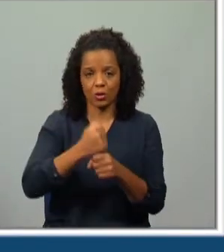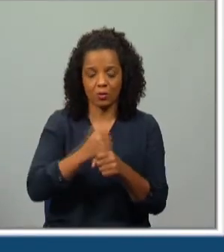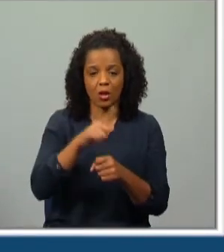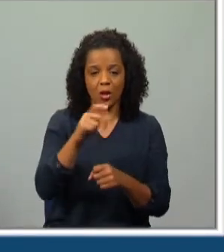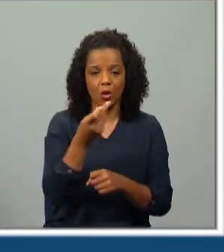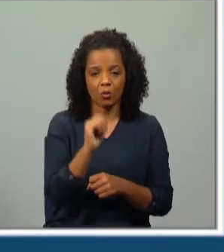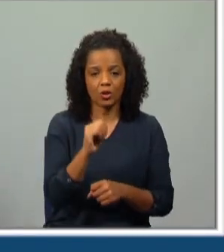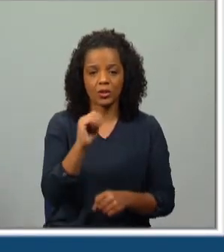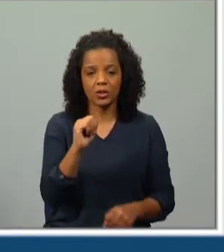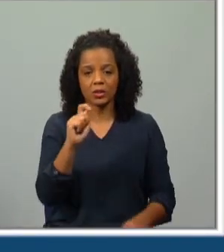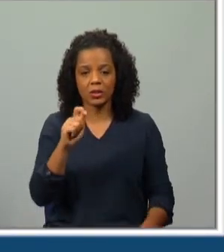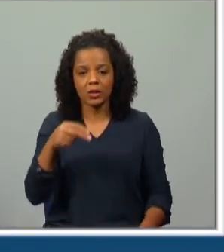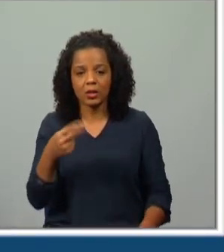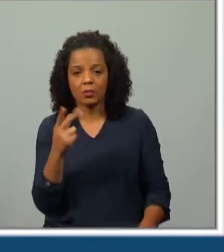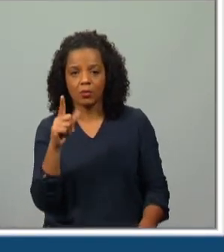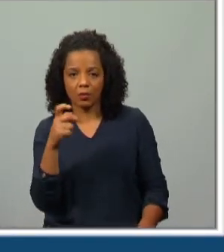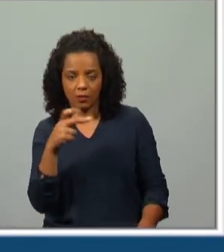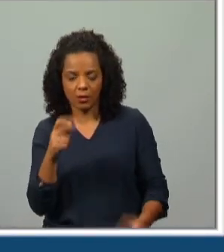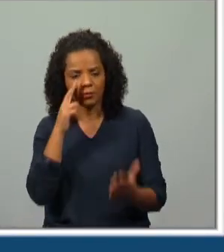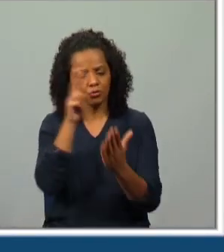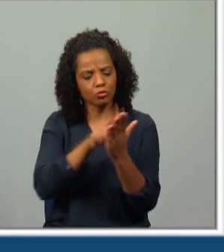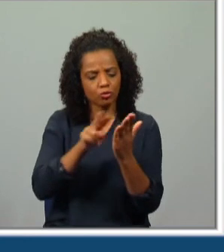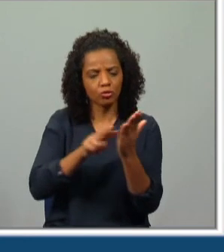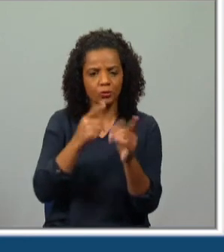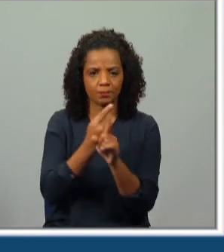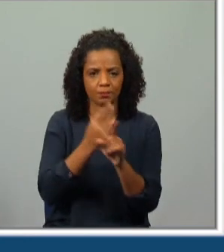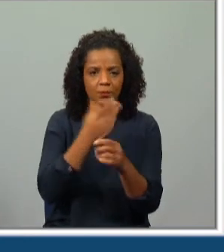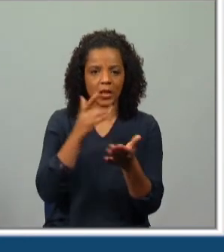Lemos certos da primeira parte da obra história de uma gaivota do gato que 我們閱讀了作品第一部分的某些內容一隻貓海鷗的故事